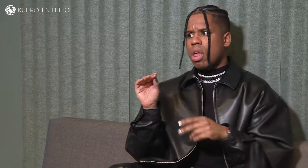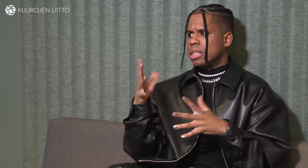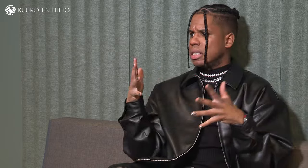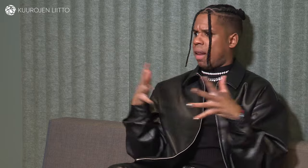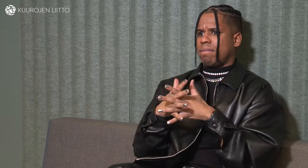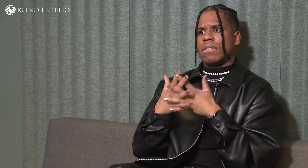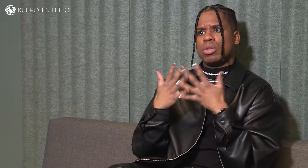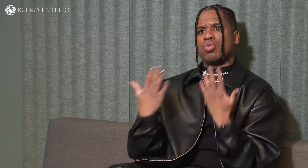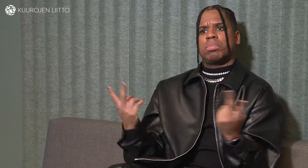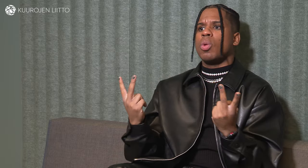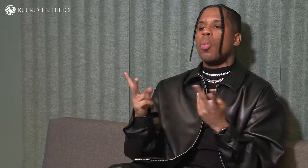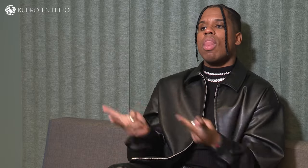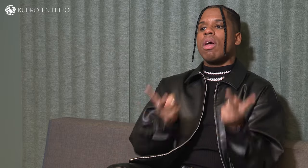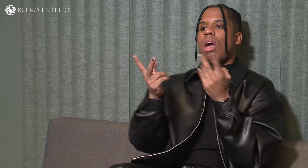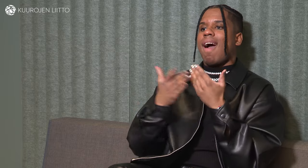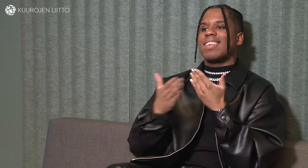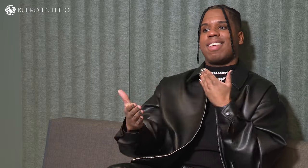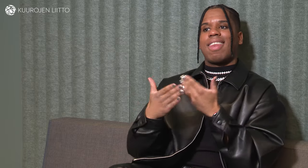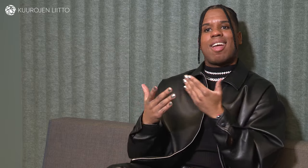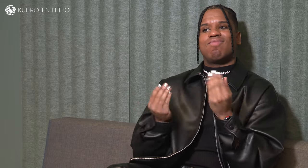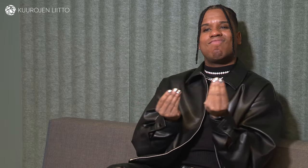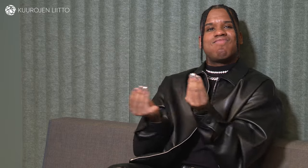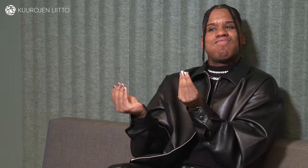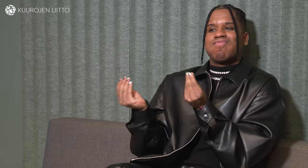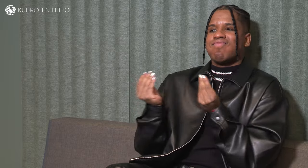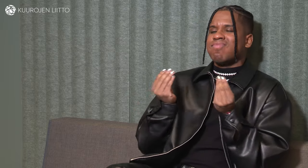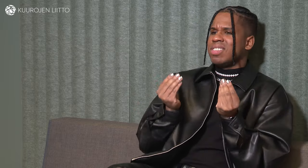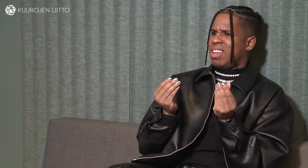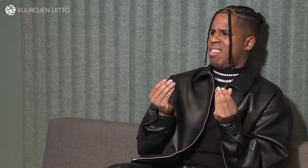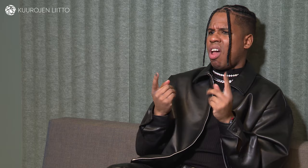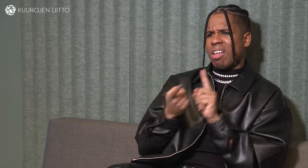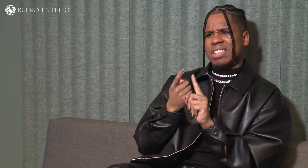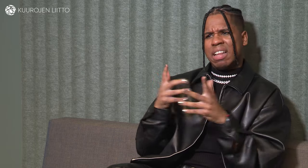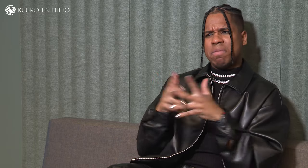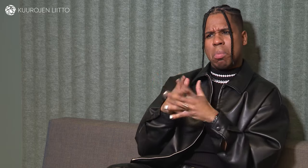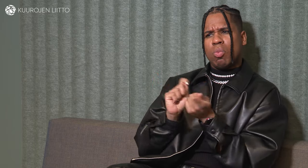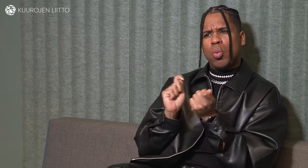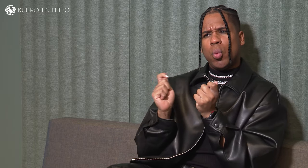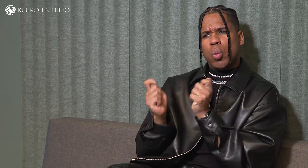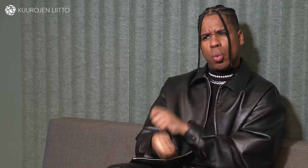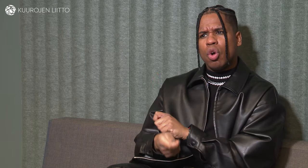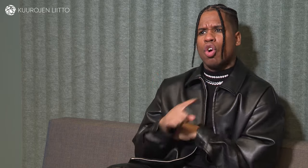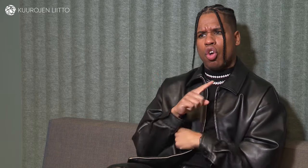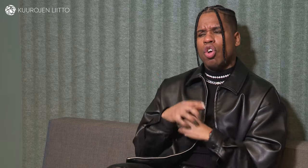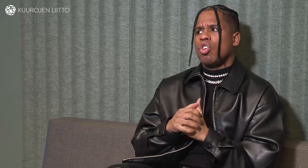Yleisessä asenneilmapiirissä on tapahtumassa selkeä muutos.